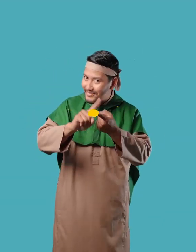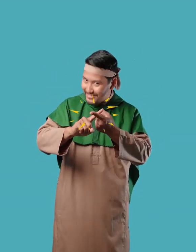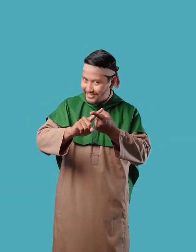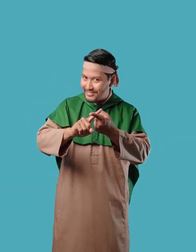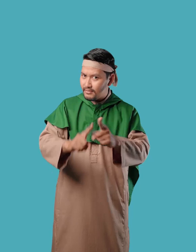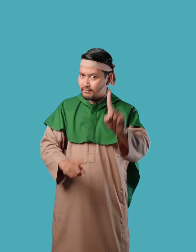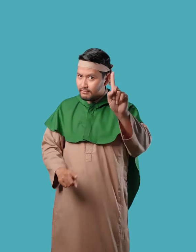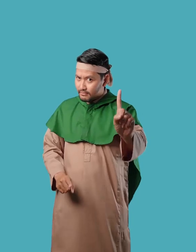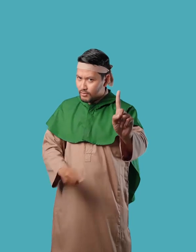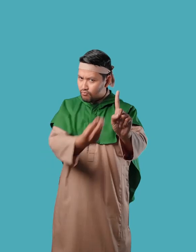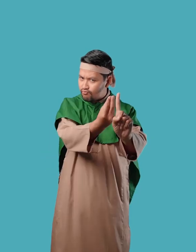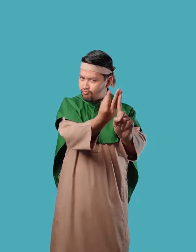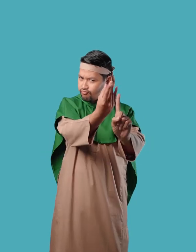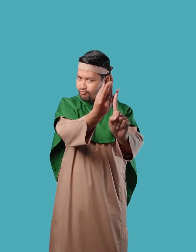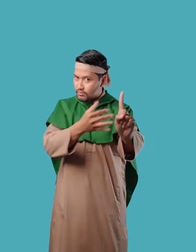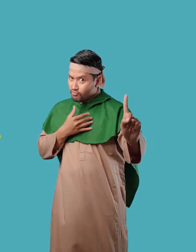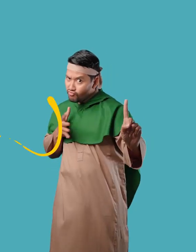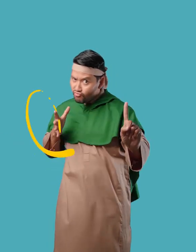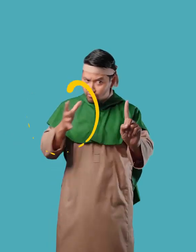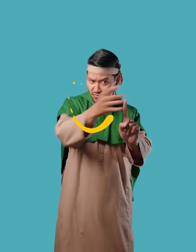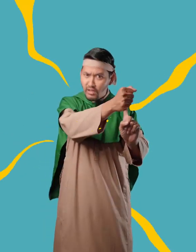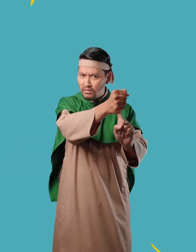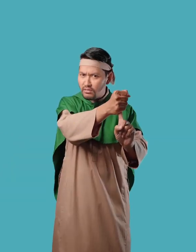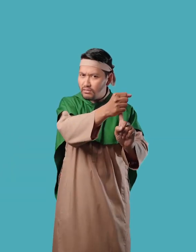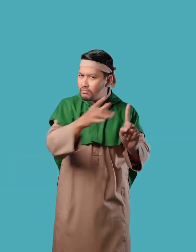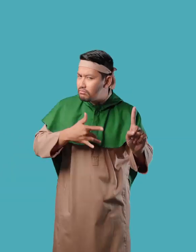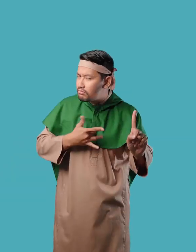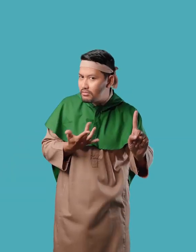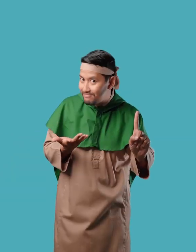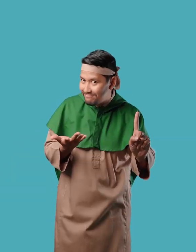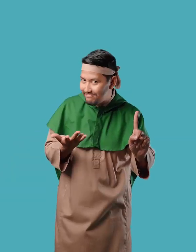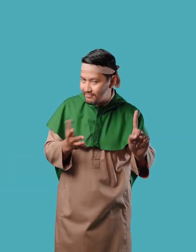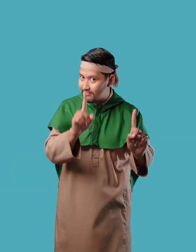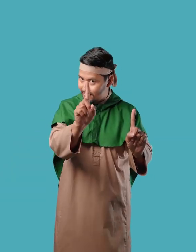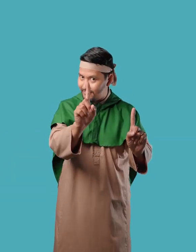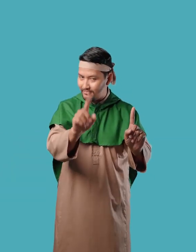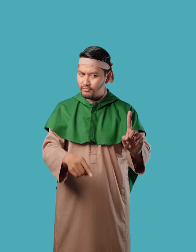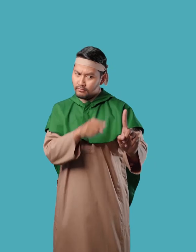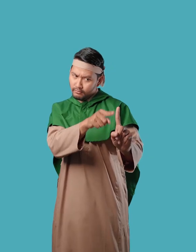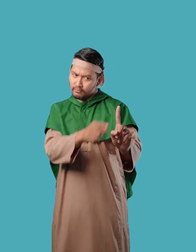Teman-teman pernahkan jarinya terkena api? Bagaimana rasanya? Panas kan?